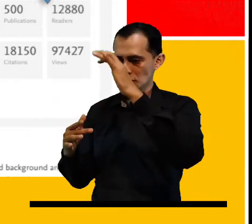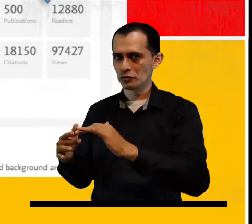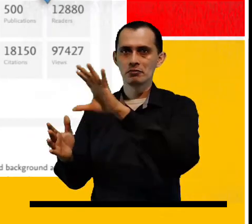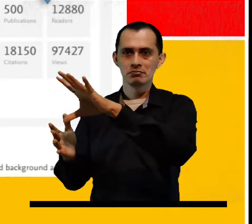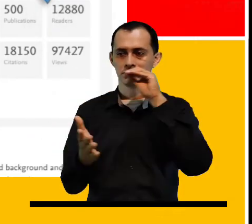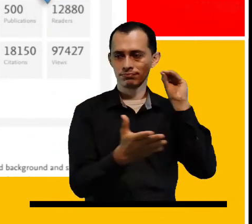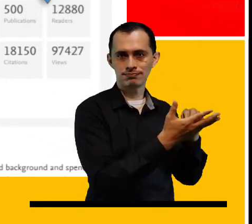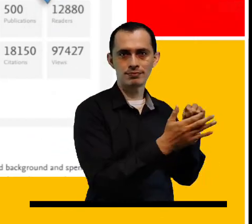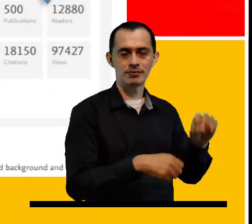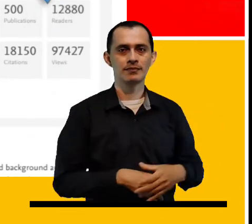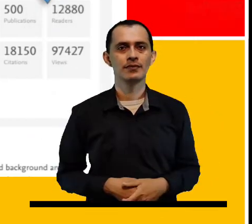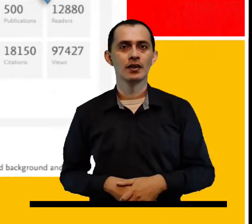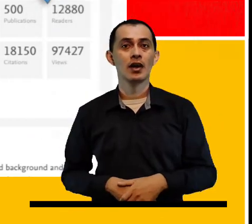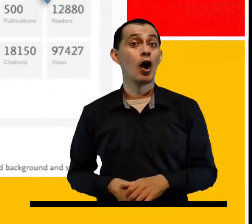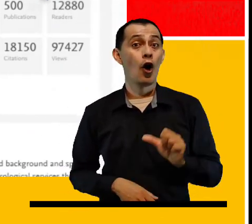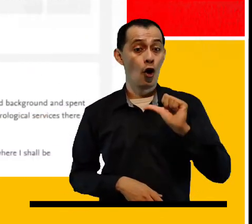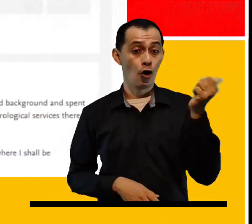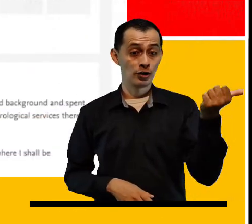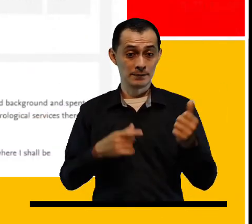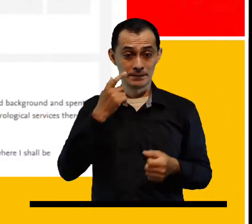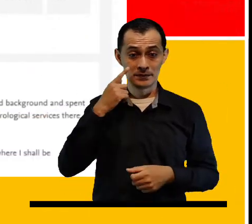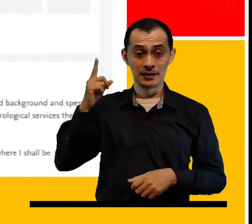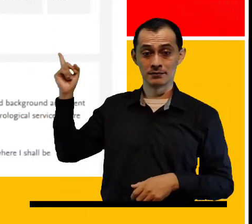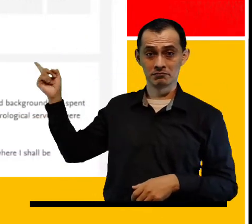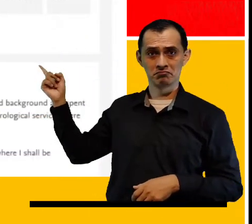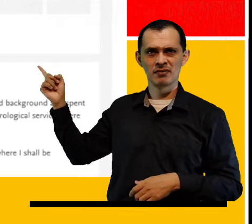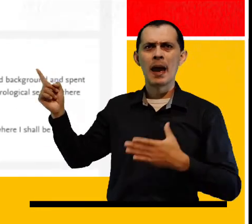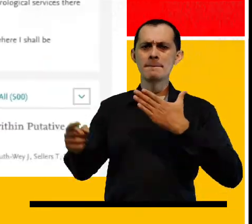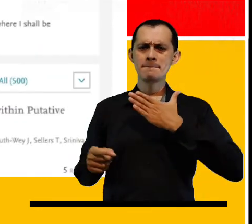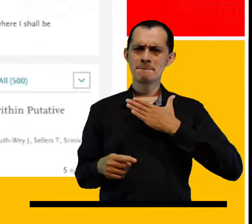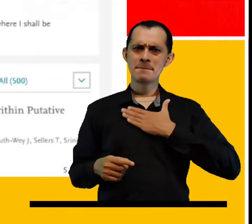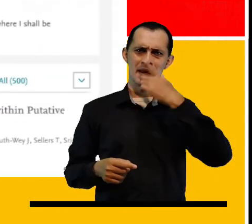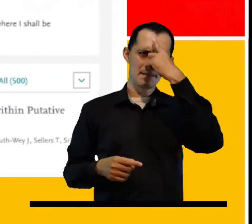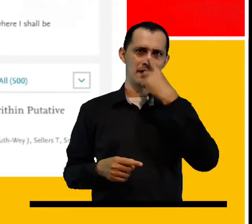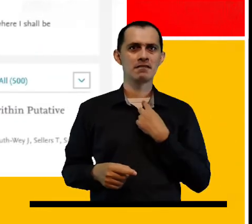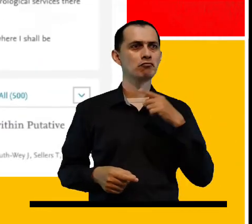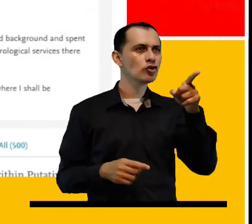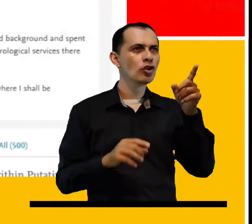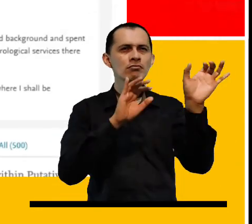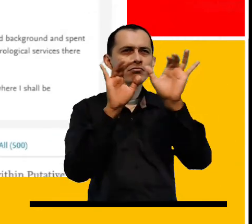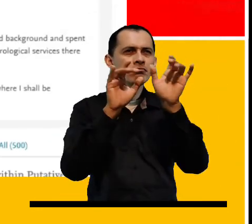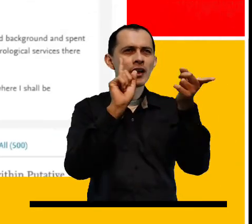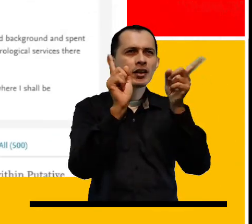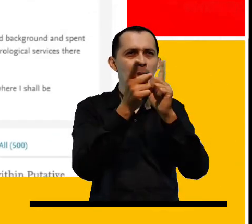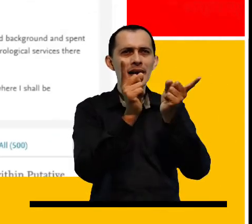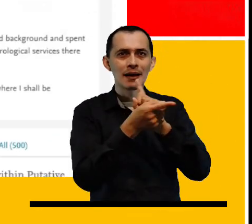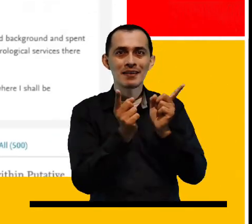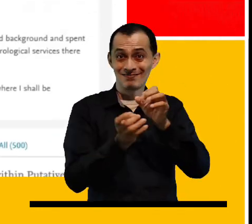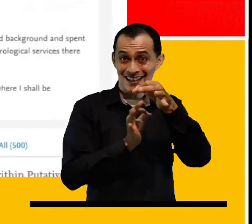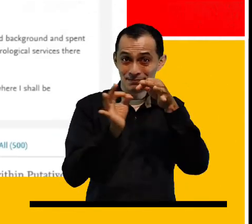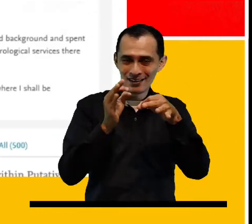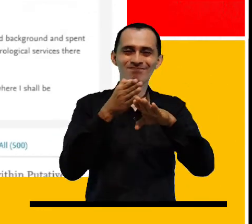podrán modificar estos aspectos específicos que les he mostrado que están configurados